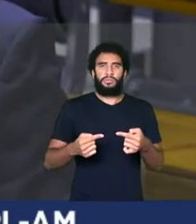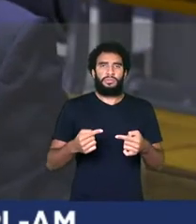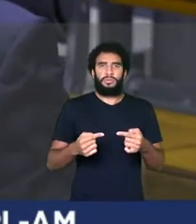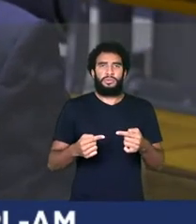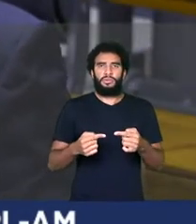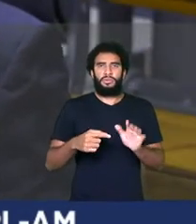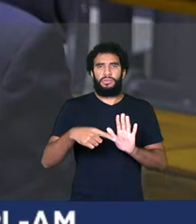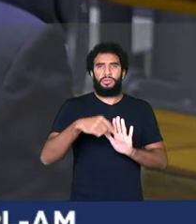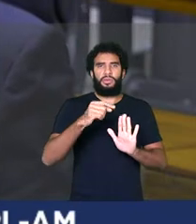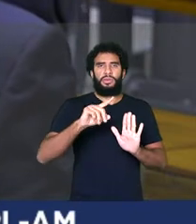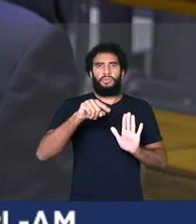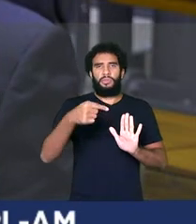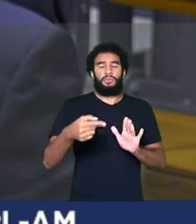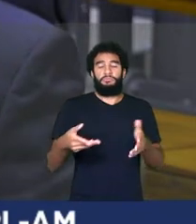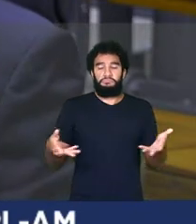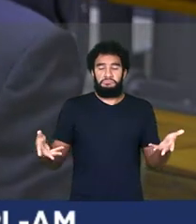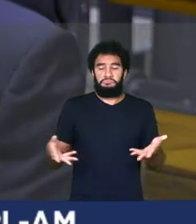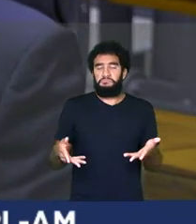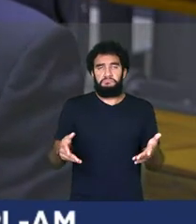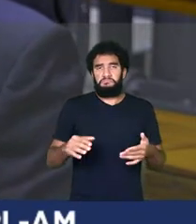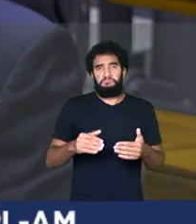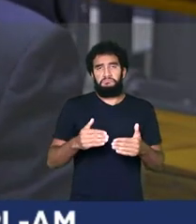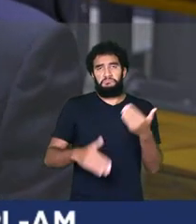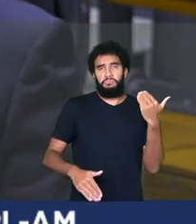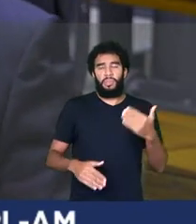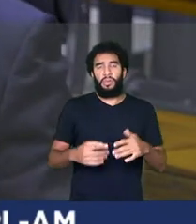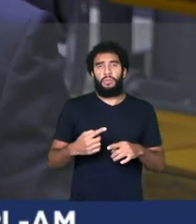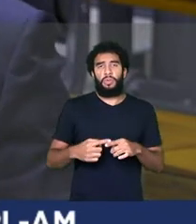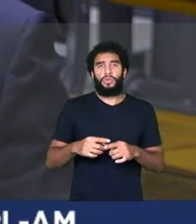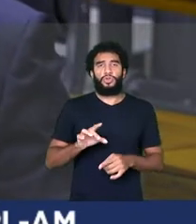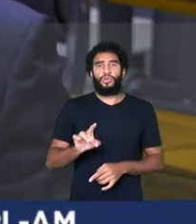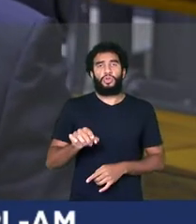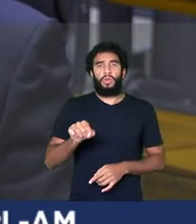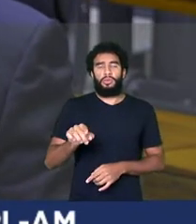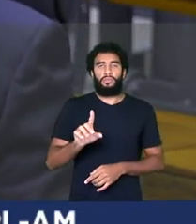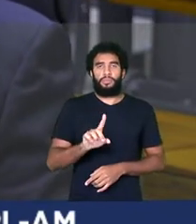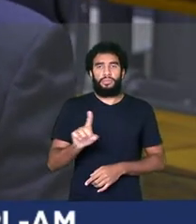EU ACHO QUE A DISCUSSÃO QUE VALE É O PRÓXIMO DESTAQUE. MAS ESSE DESTAQUE, NÃO TEM SENTIDO, PORQUE NÃO É SÓ A